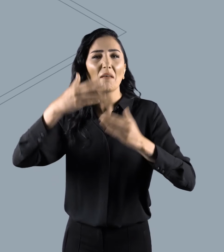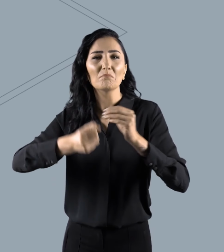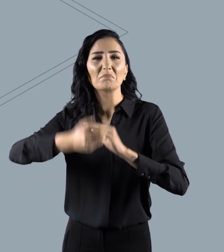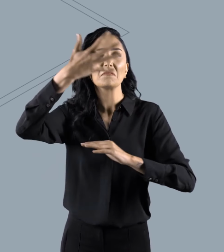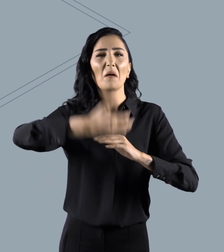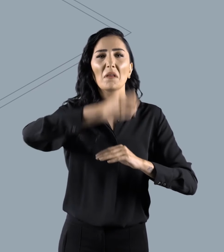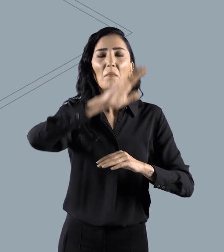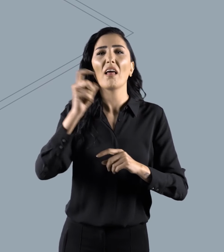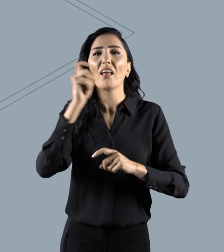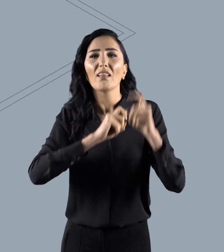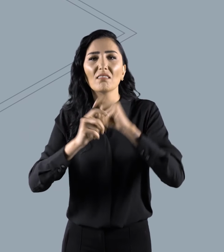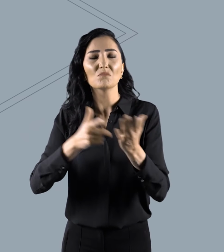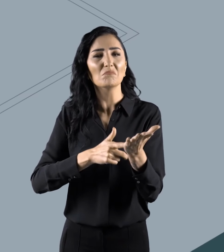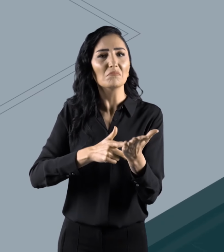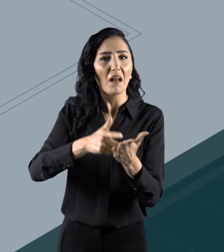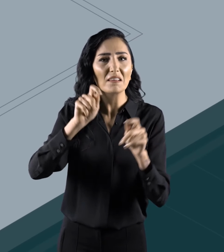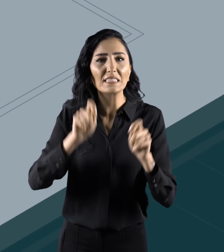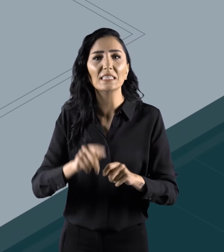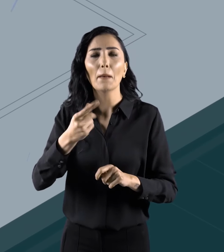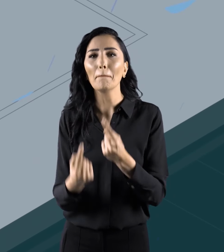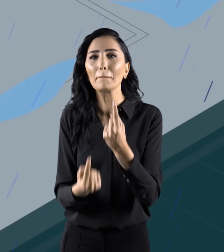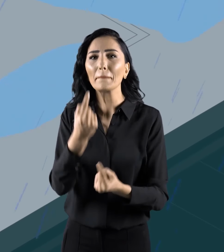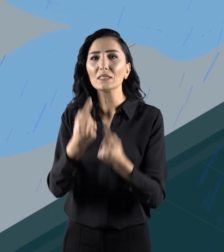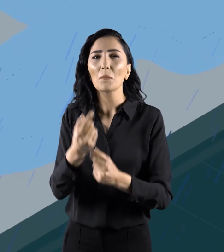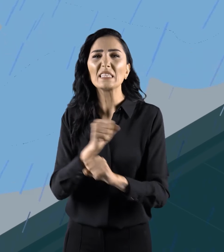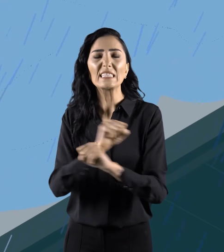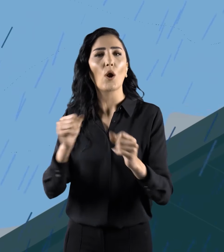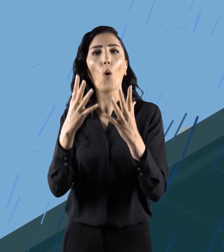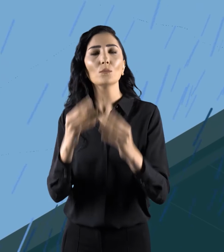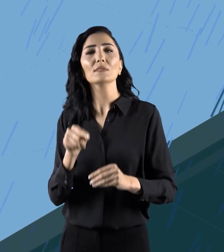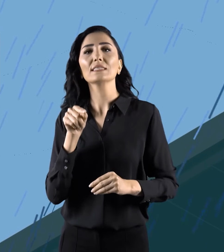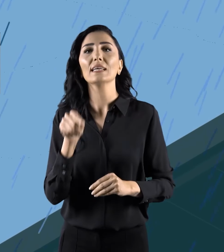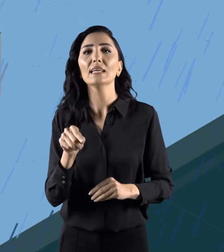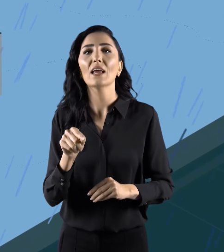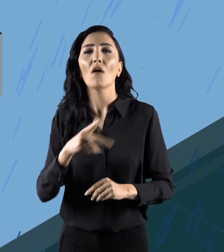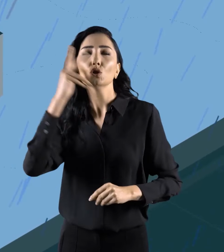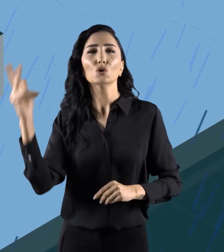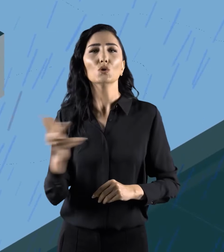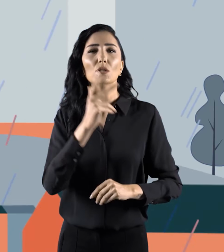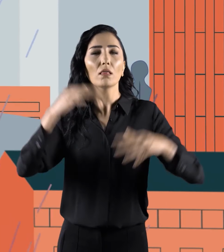Çarpık yerleşme, yanlış arazi kullanımı ve bitki örtüsünün yok edilmesi ile beraber